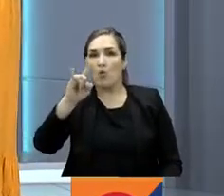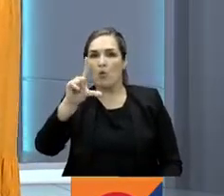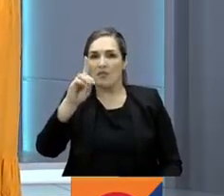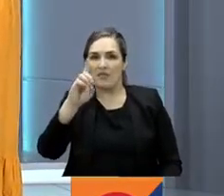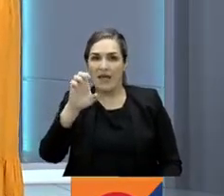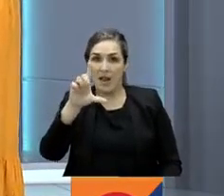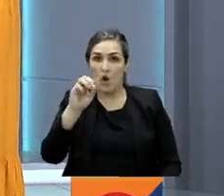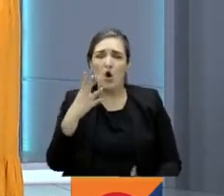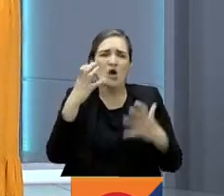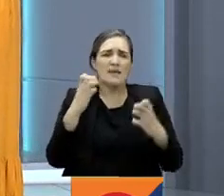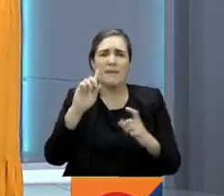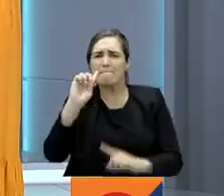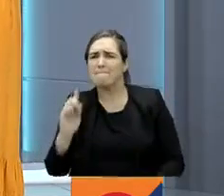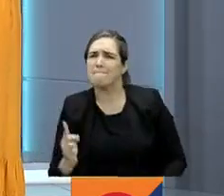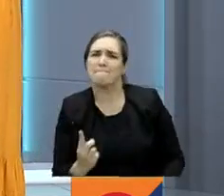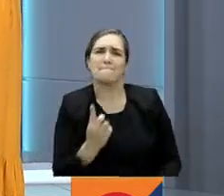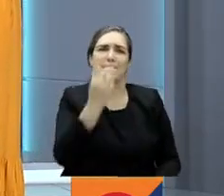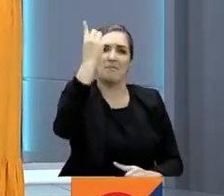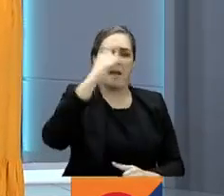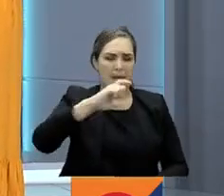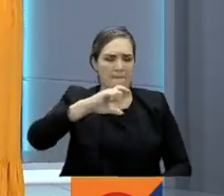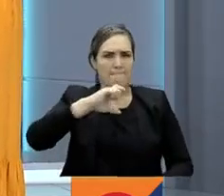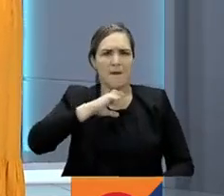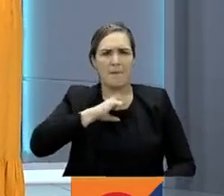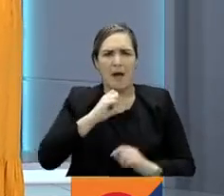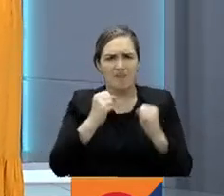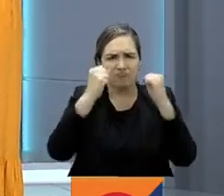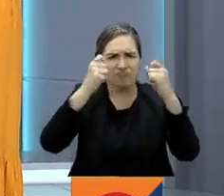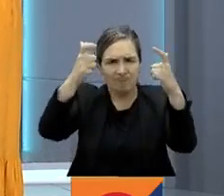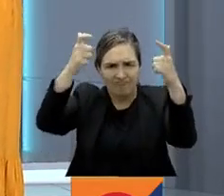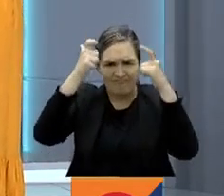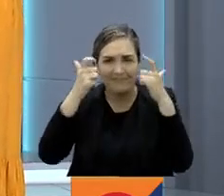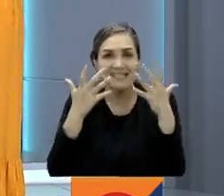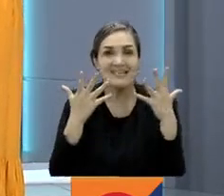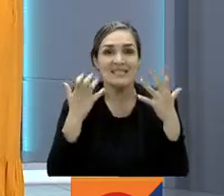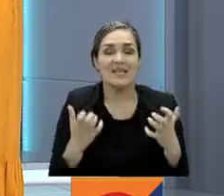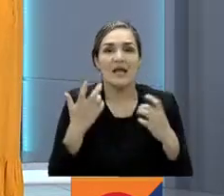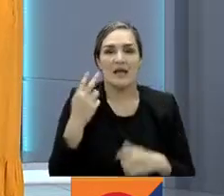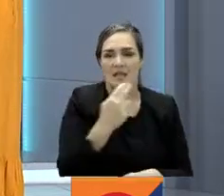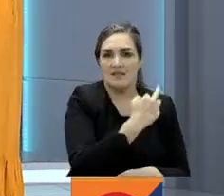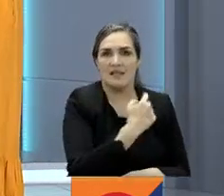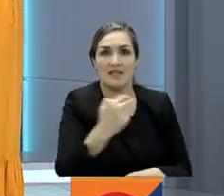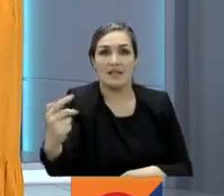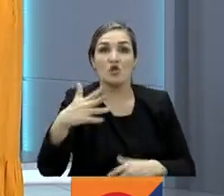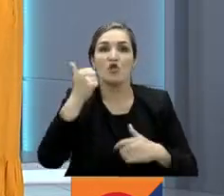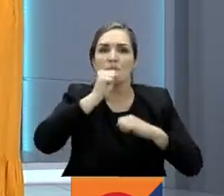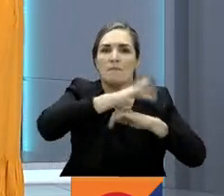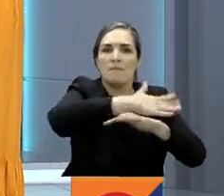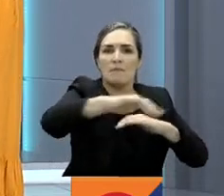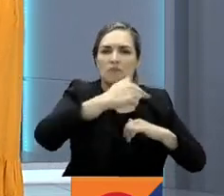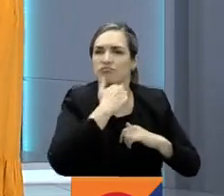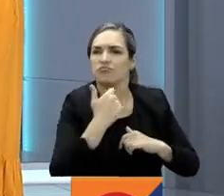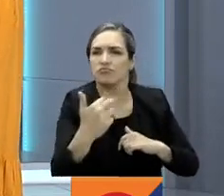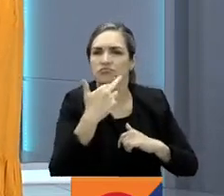RINCóN DISPUTARá LA FINAL DE LOS 200 M COMBINADOS Y ESTAREMOS PENDIENTES DE NUESTROS PARA